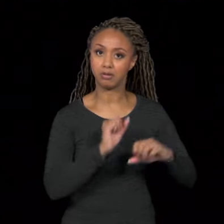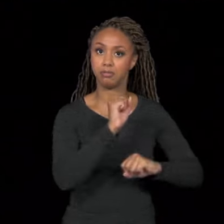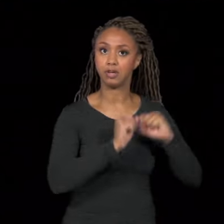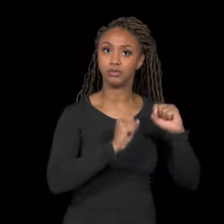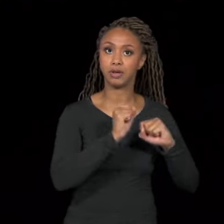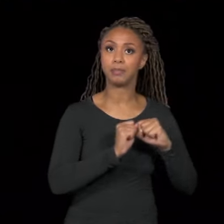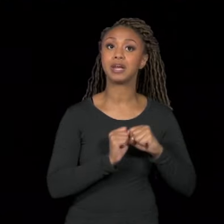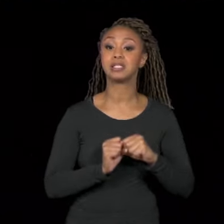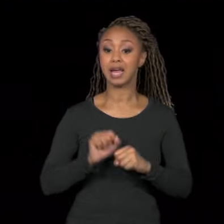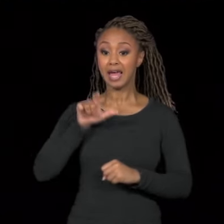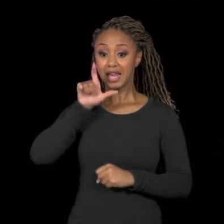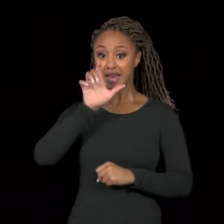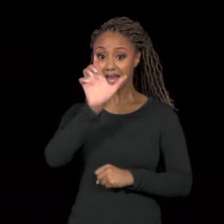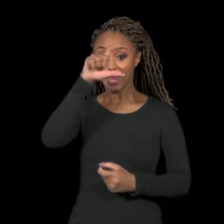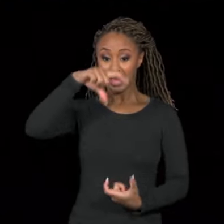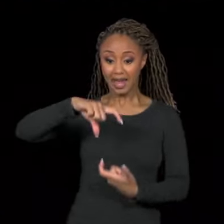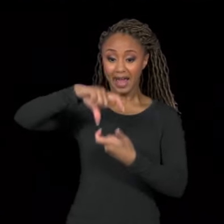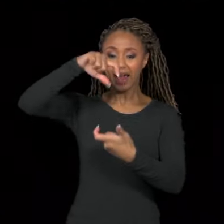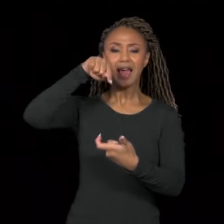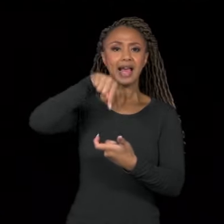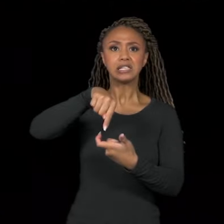PROCESSO DE RELACIONAMENTO.